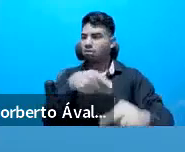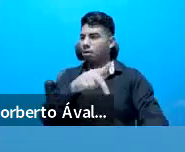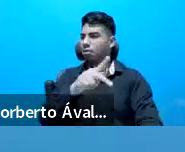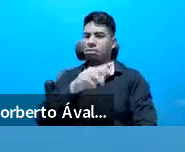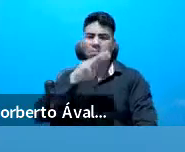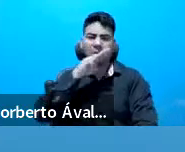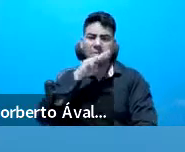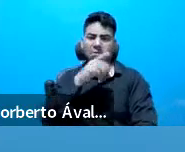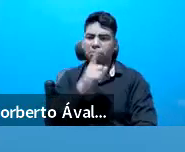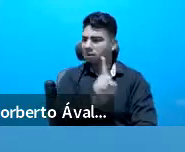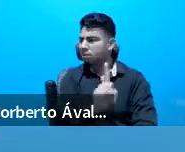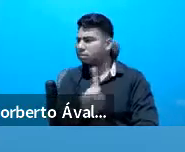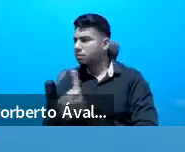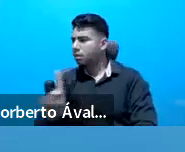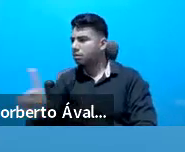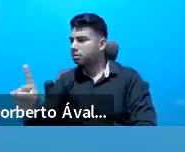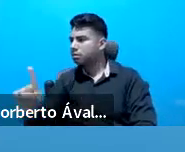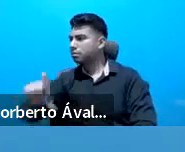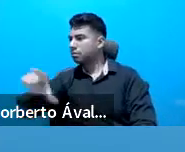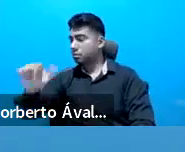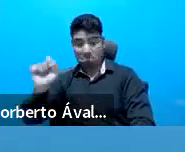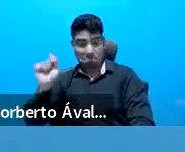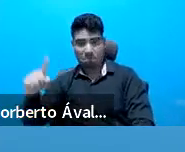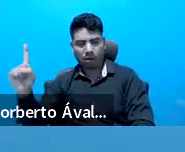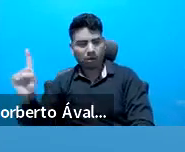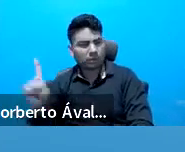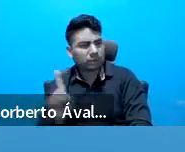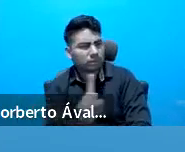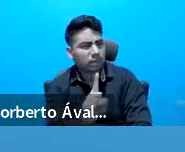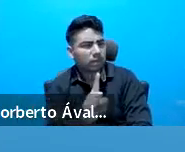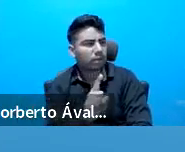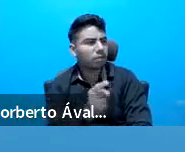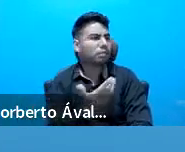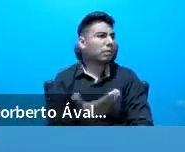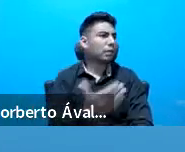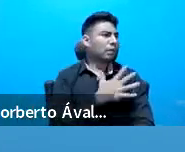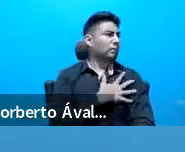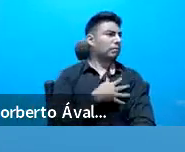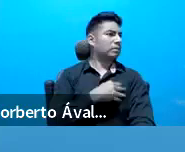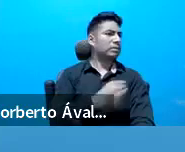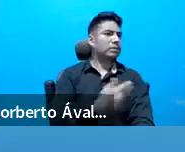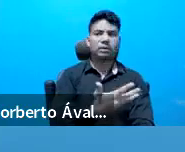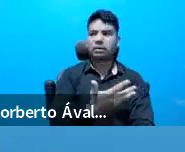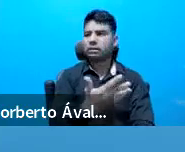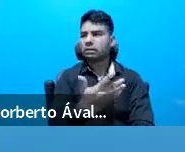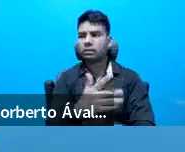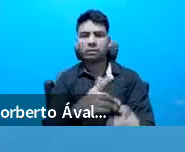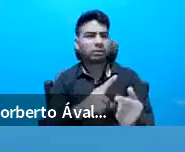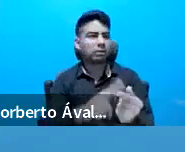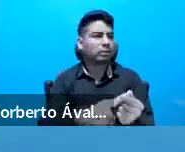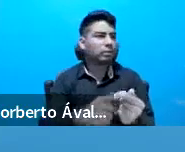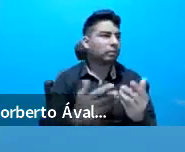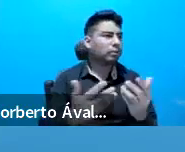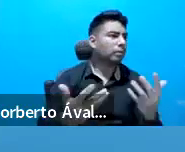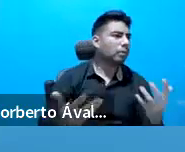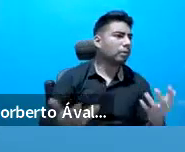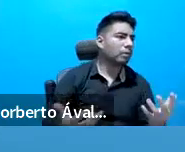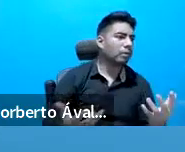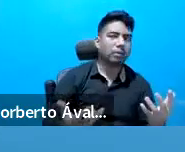r y este ya r y este y ya no que no y este y ya no que no la encontró Y yo le pregunté y luego dice pues no sé dónde está dónde